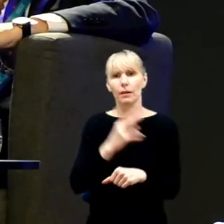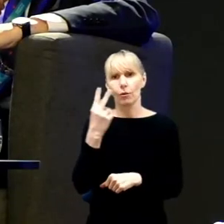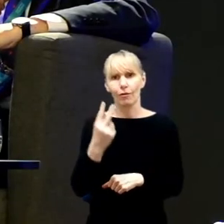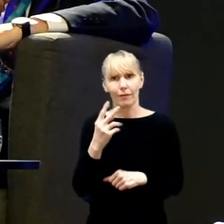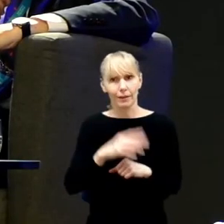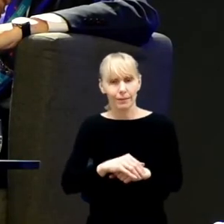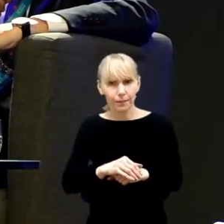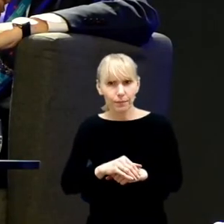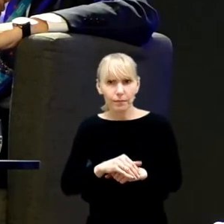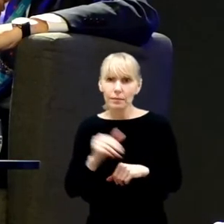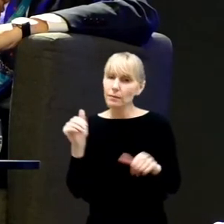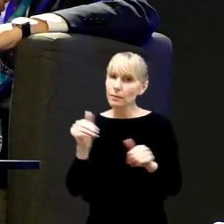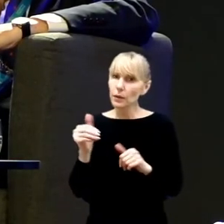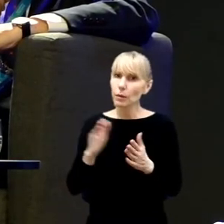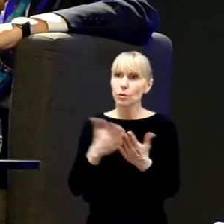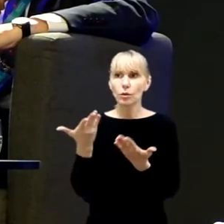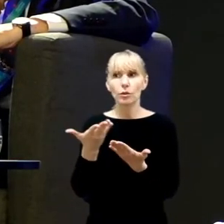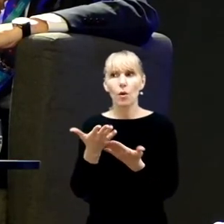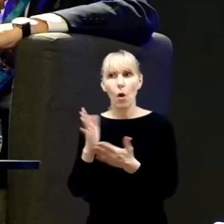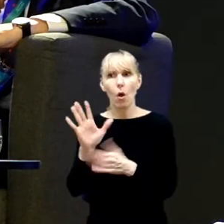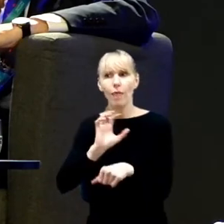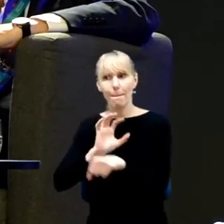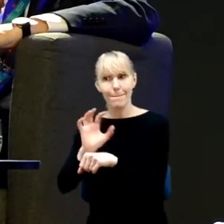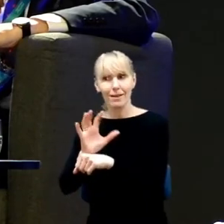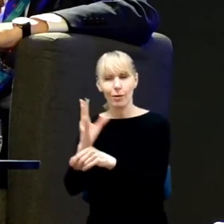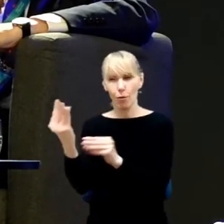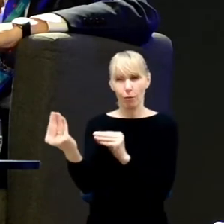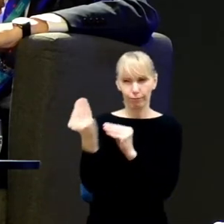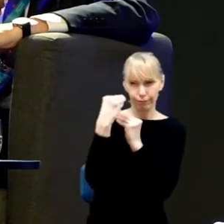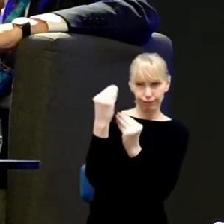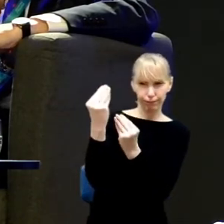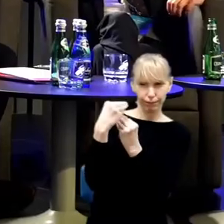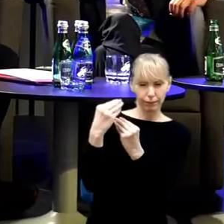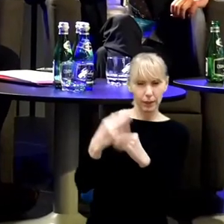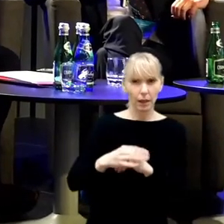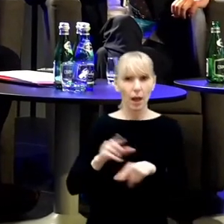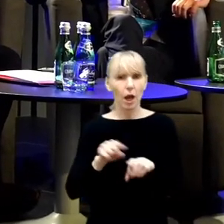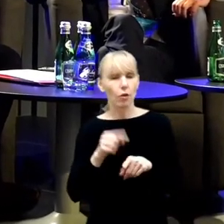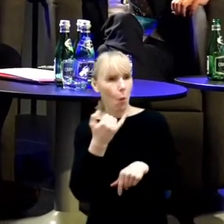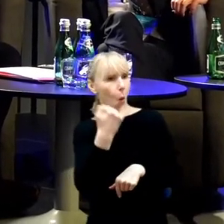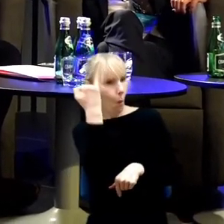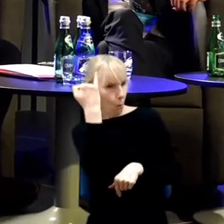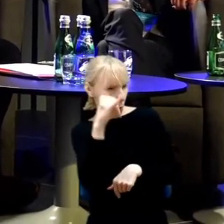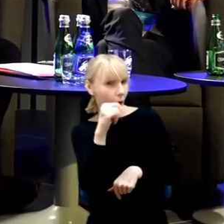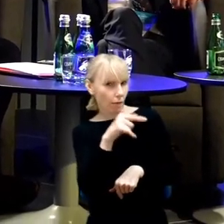Natomiast dla nas największym takim błędem było pójście w pierwszym przetargu